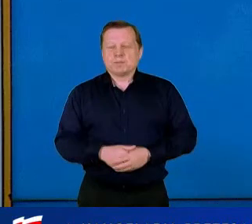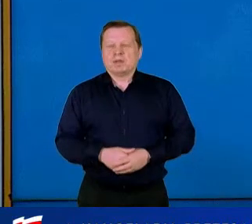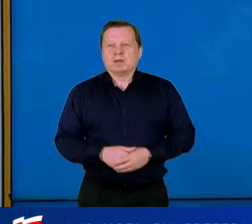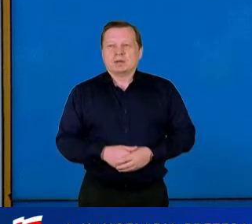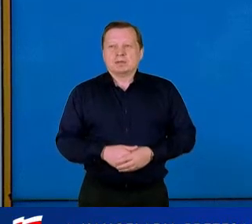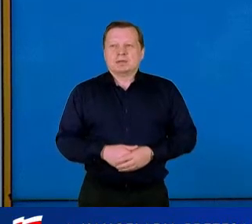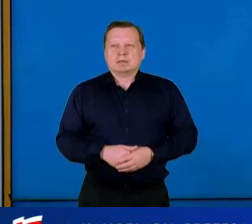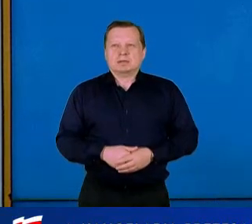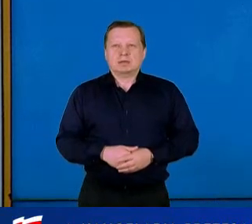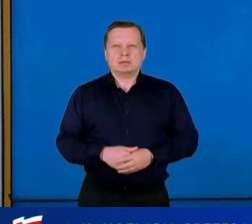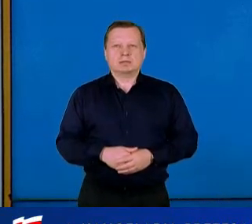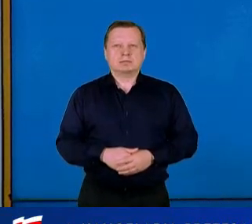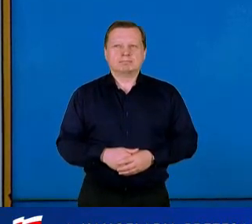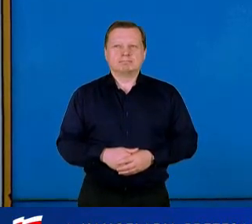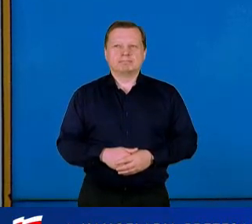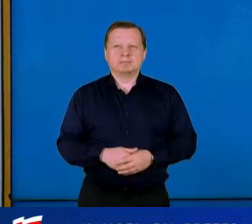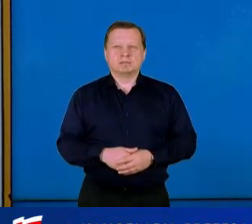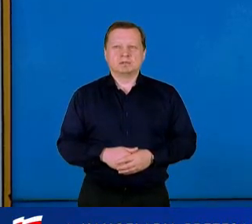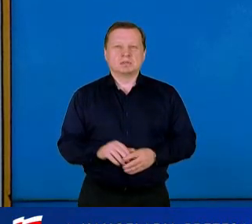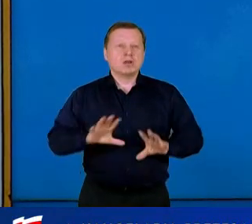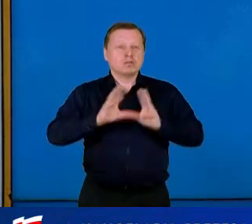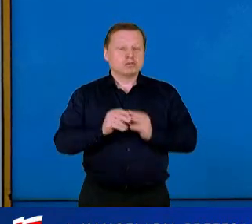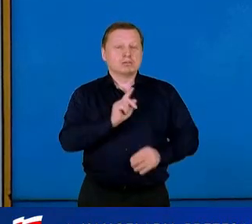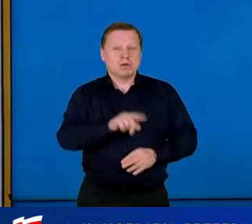We wszystkich tych przypadkach ciąż,